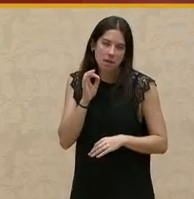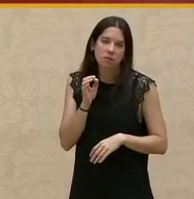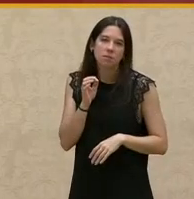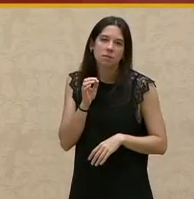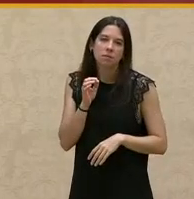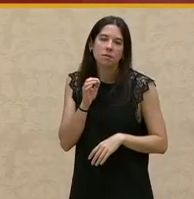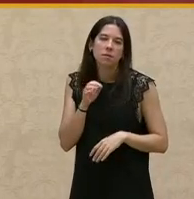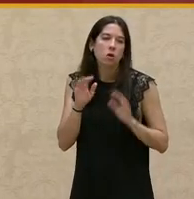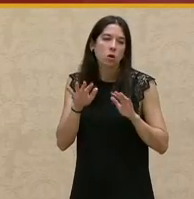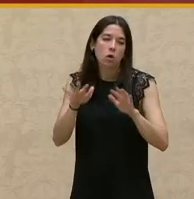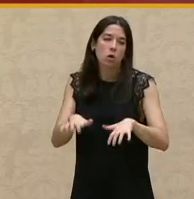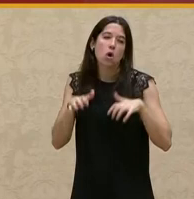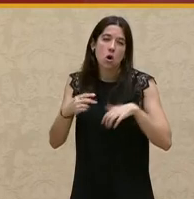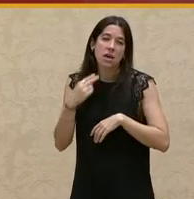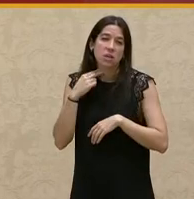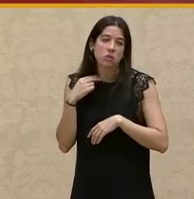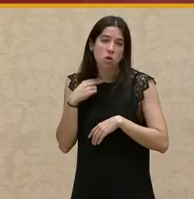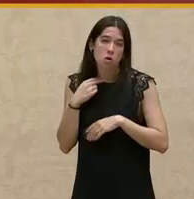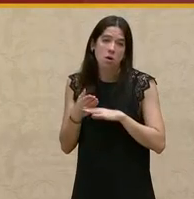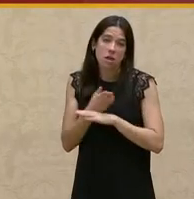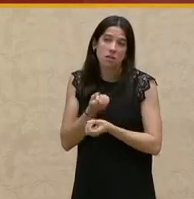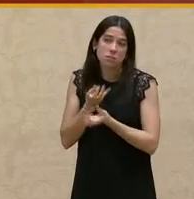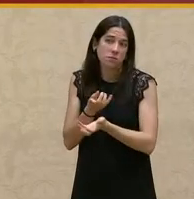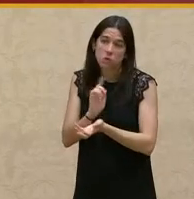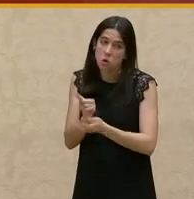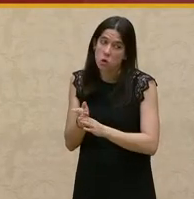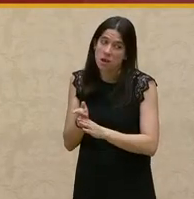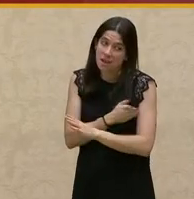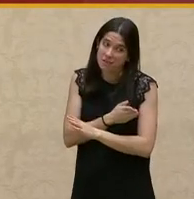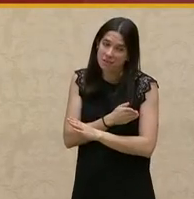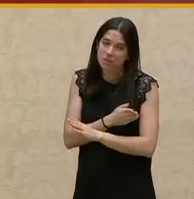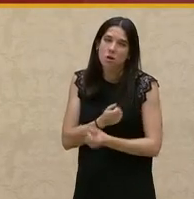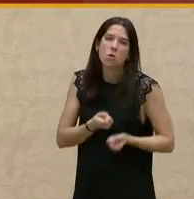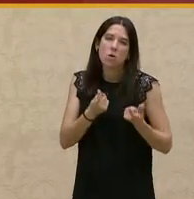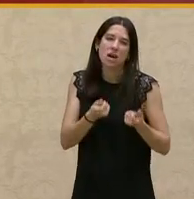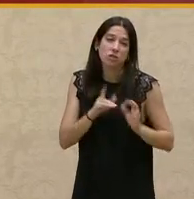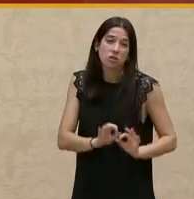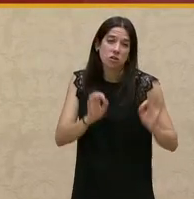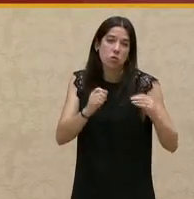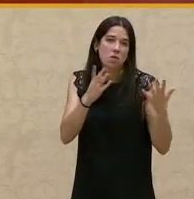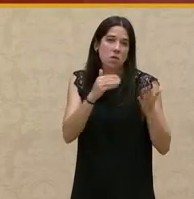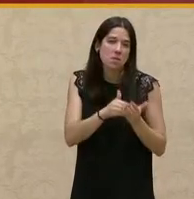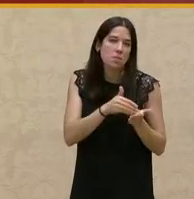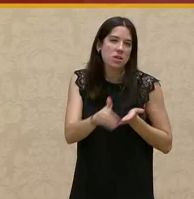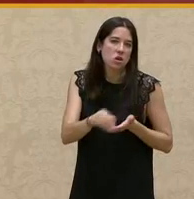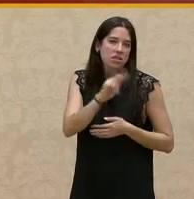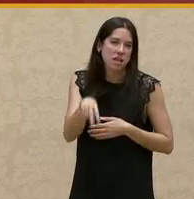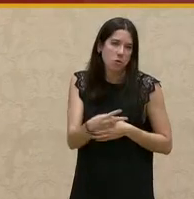se hizo un gasto extraordinario de nueve mil millones de euros para comprar 46 aeronaves.